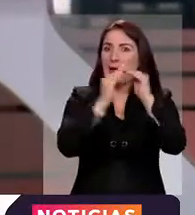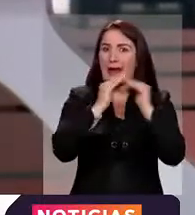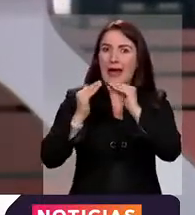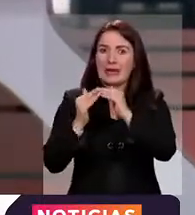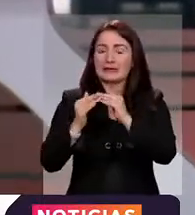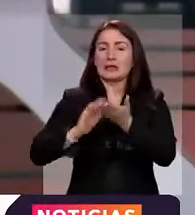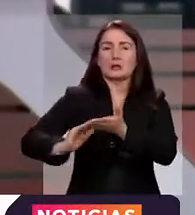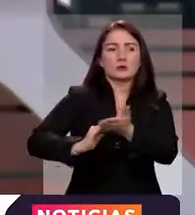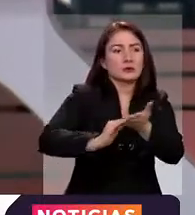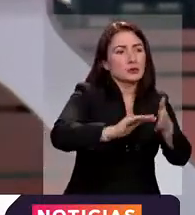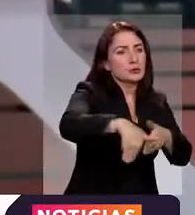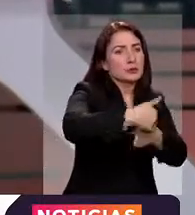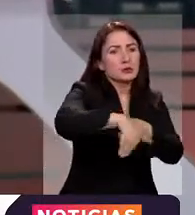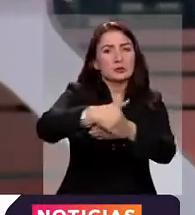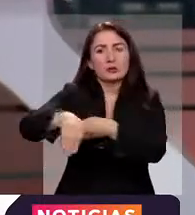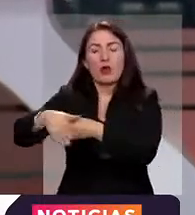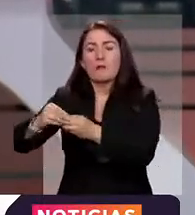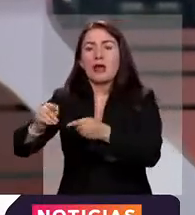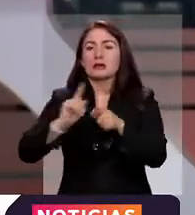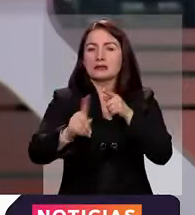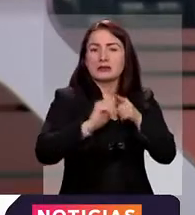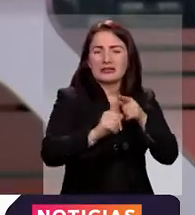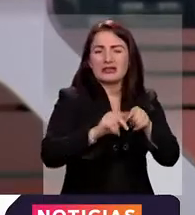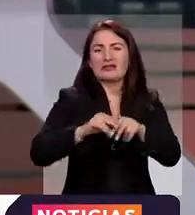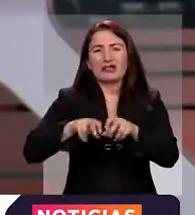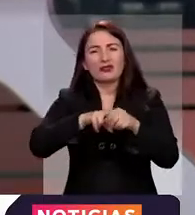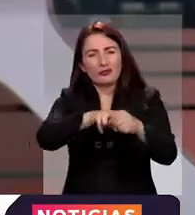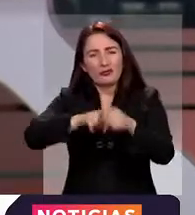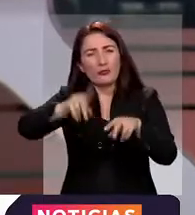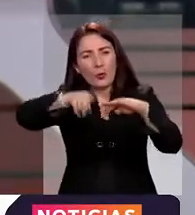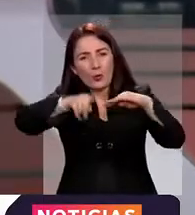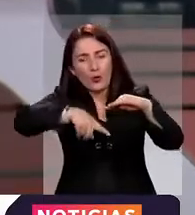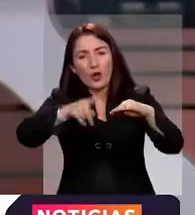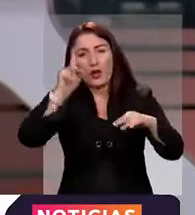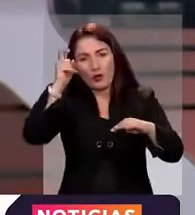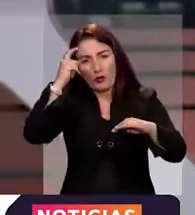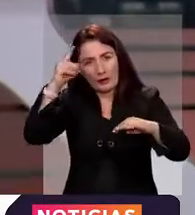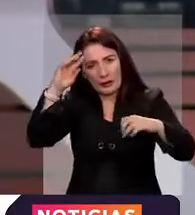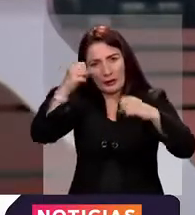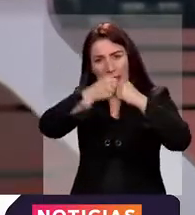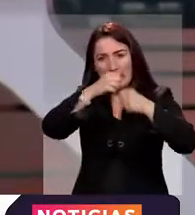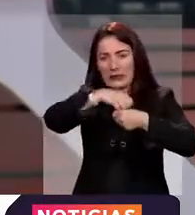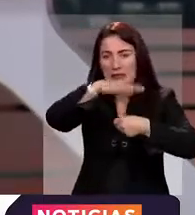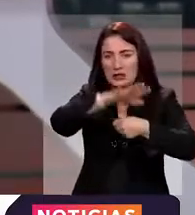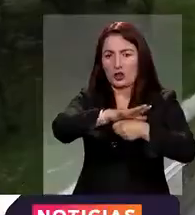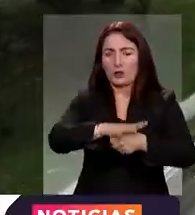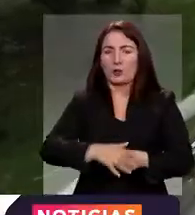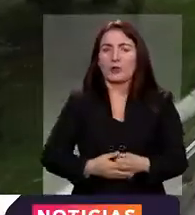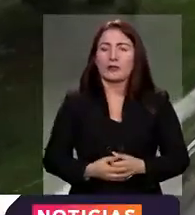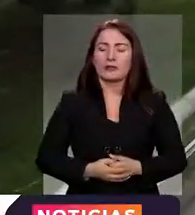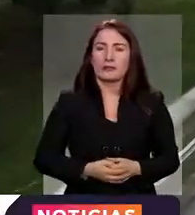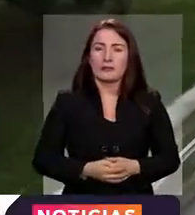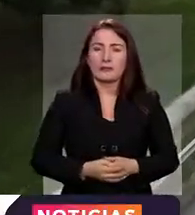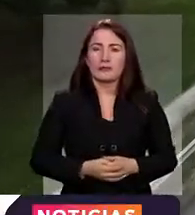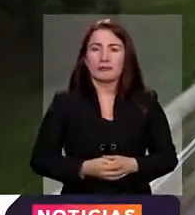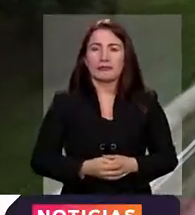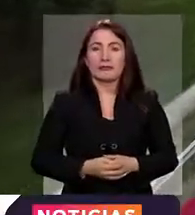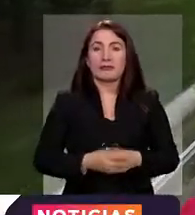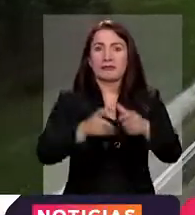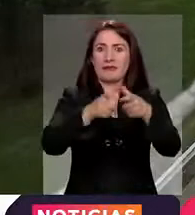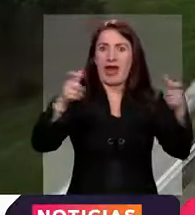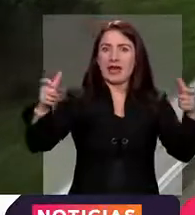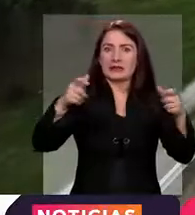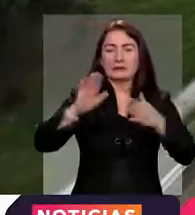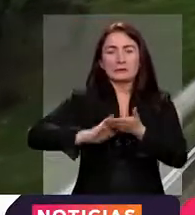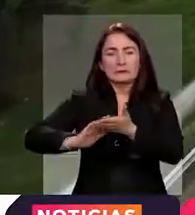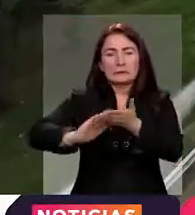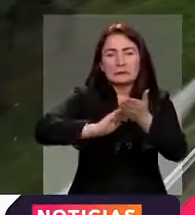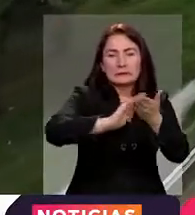DE INVERSIóN Y AHORA, QUE SE